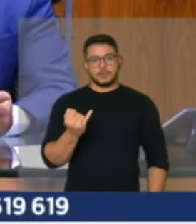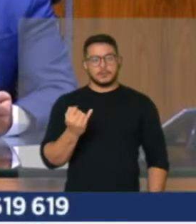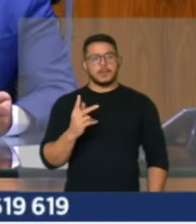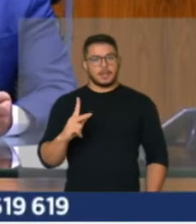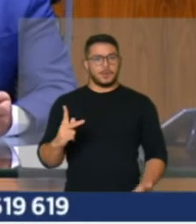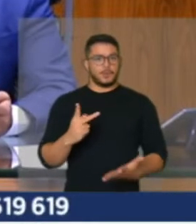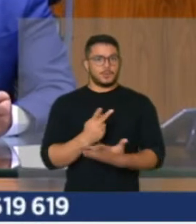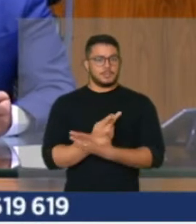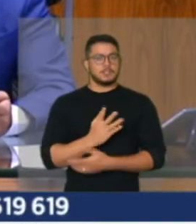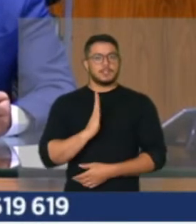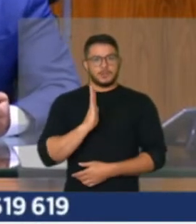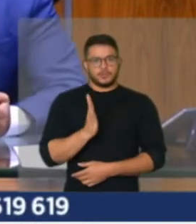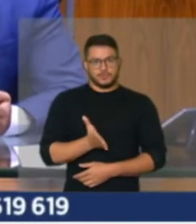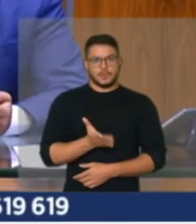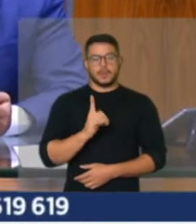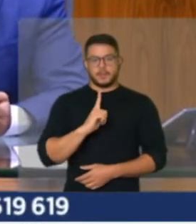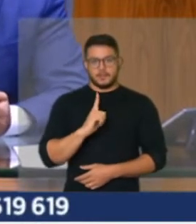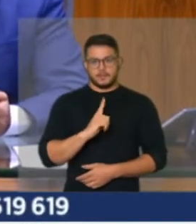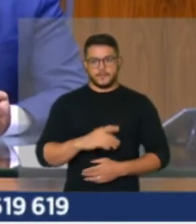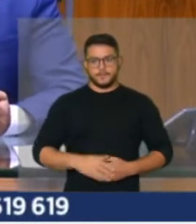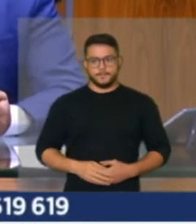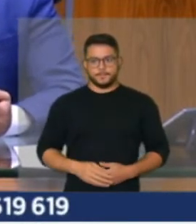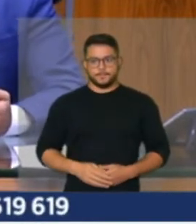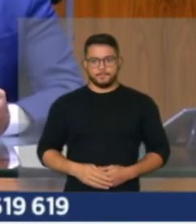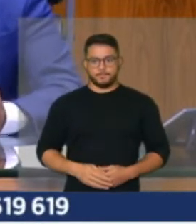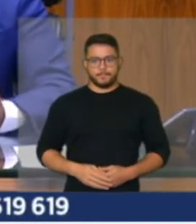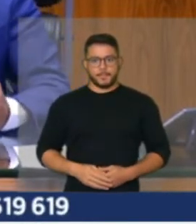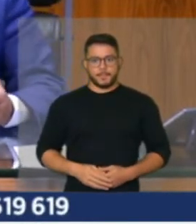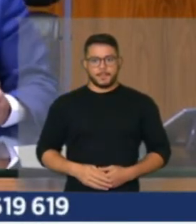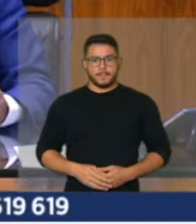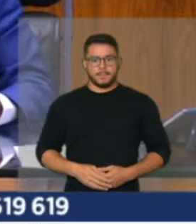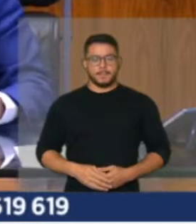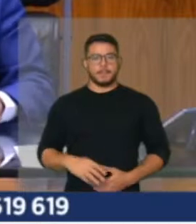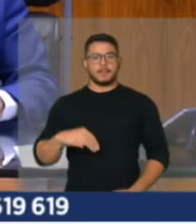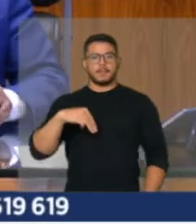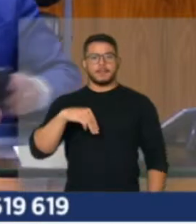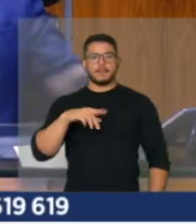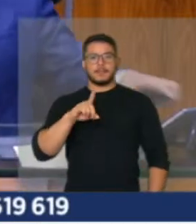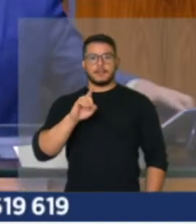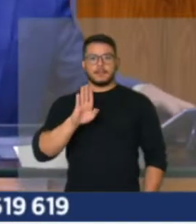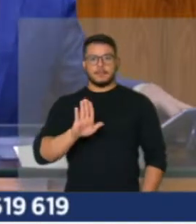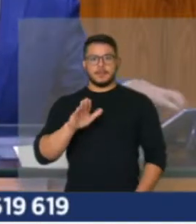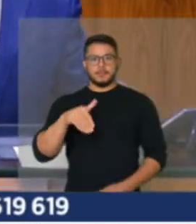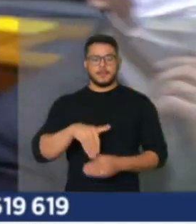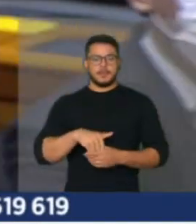CANCELOU A VOTAÇÃO NA CCJ SÓ REGISTRANDO OS DOIS PRECEDENTES. -- [PRESIDENTE]: MDB? [DEPUTADO]: MDB ORIENTA SIM. SENHOR